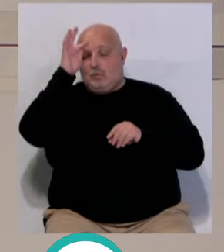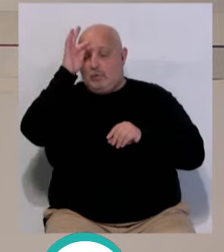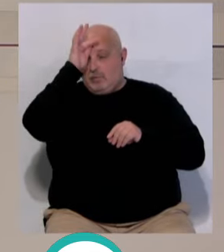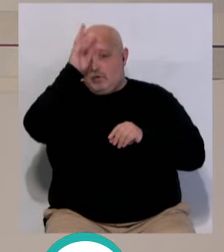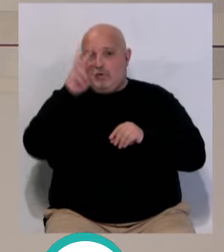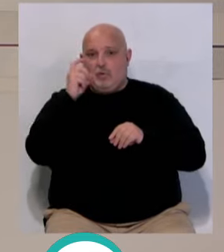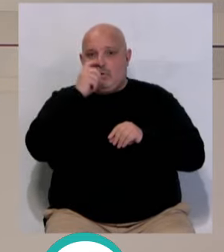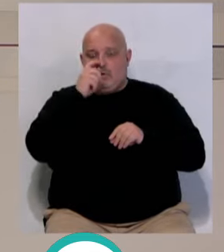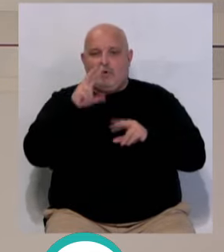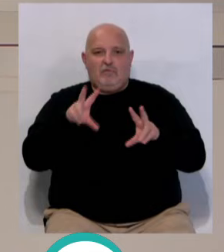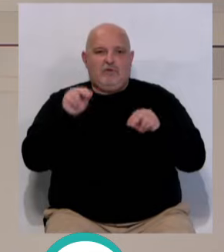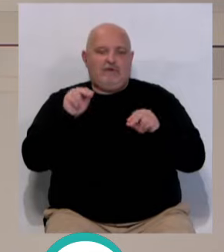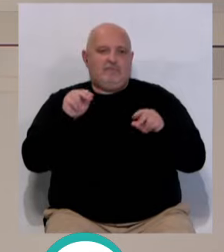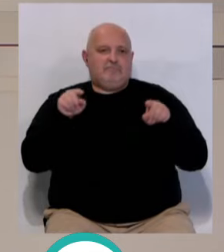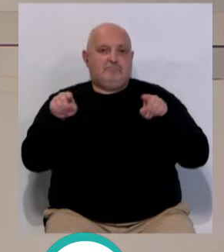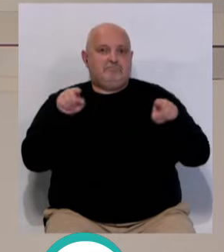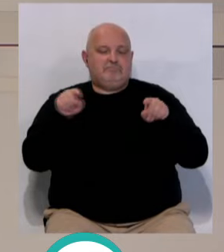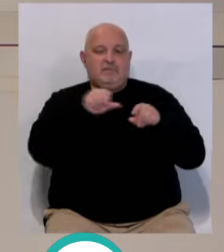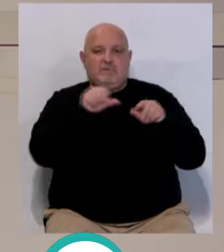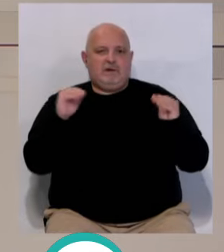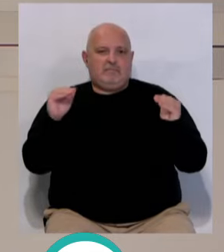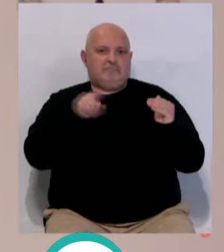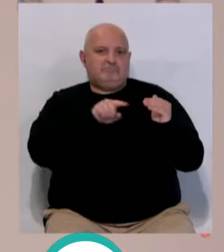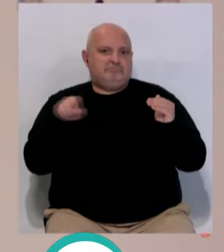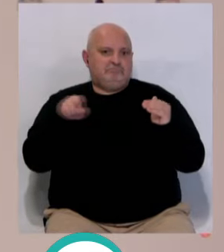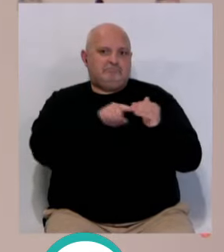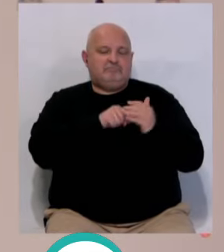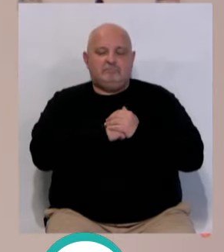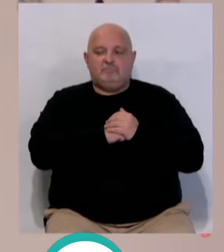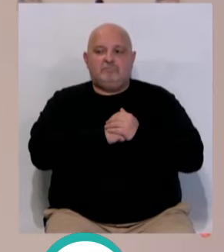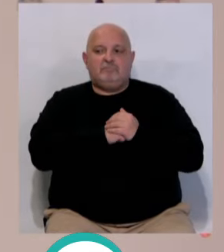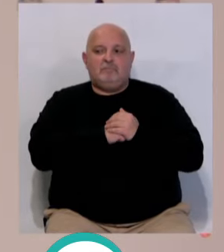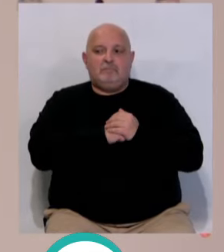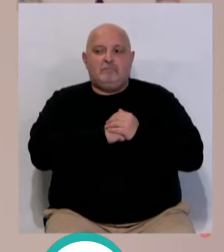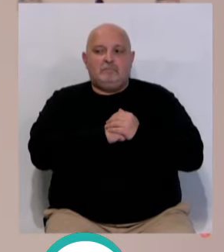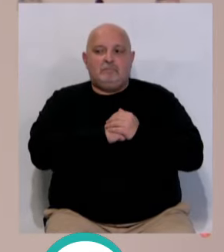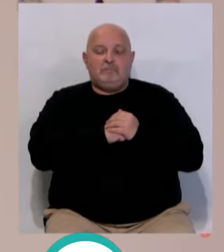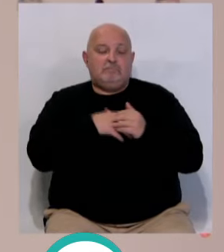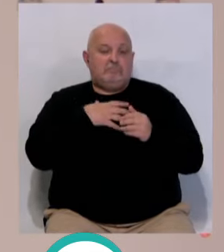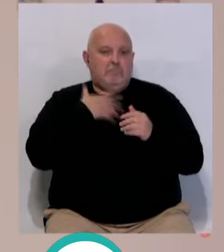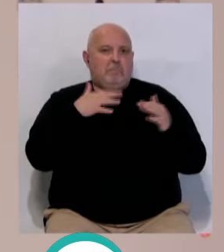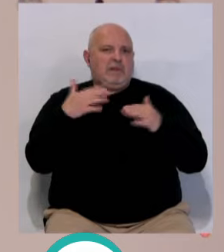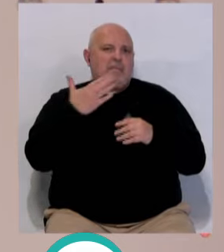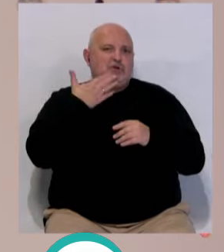a tope 2 de junio o sea esa semana sí o sí Bueno eh yo creo que puede ser un buen partido para para